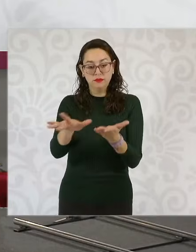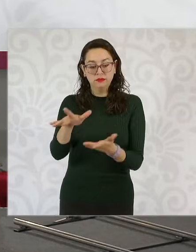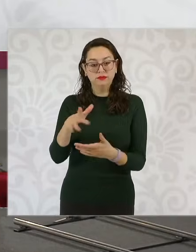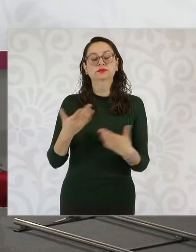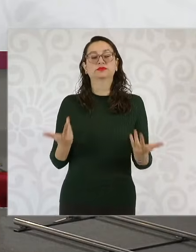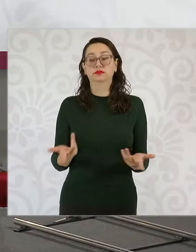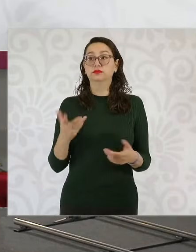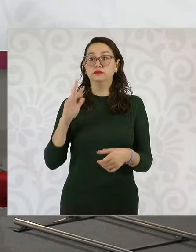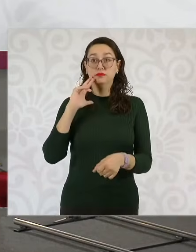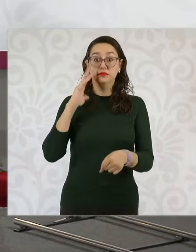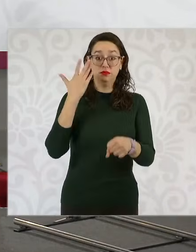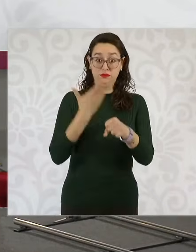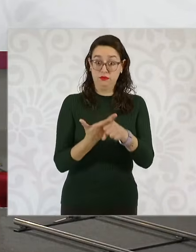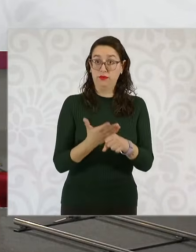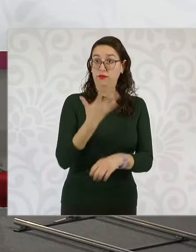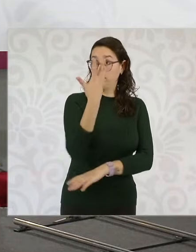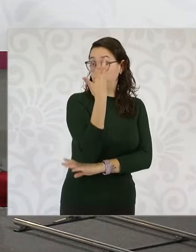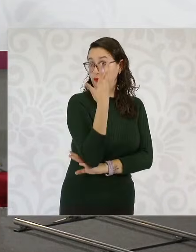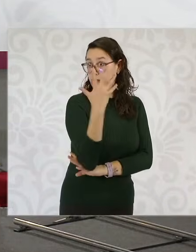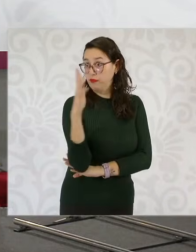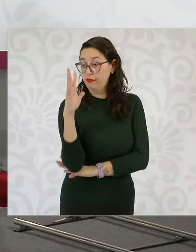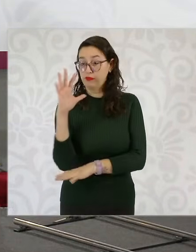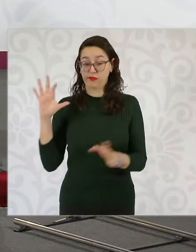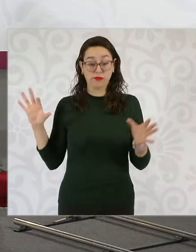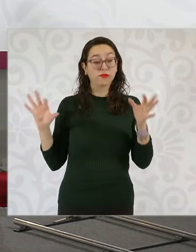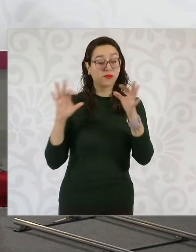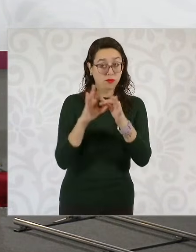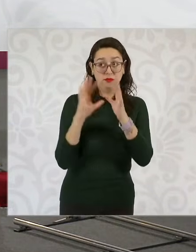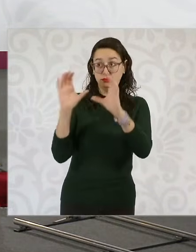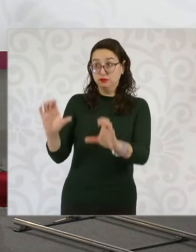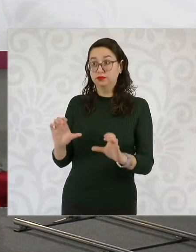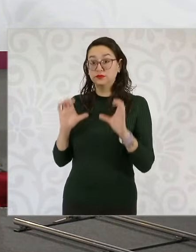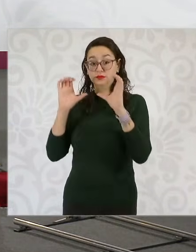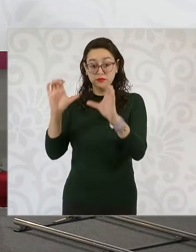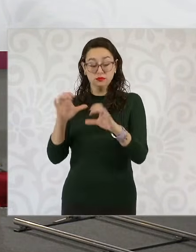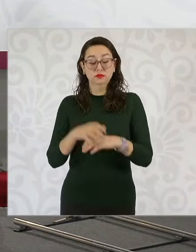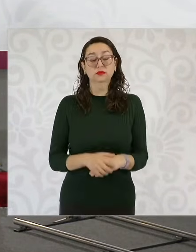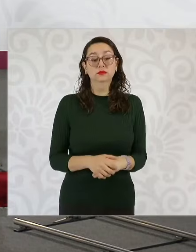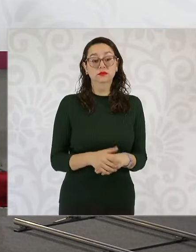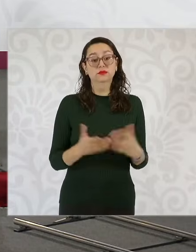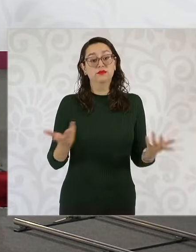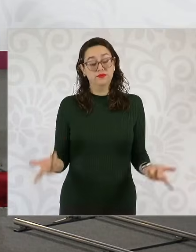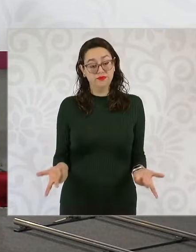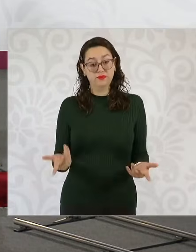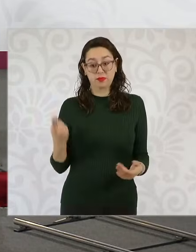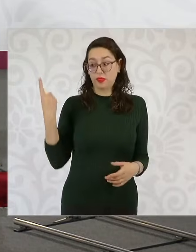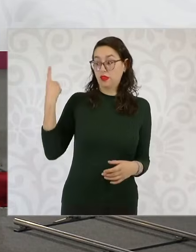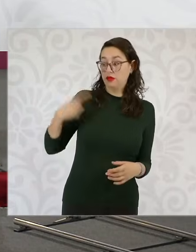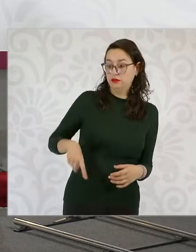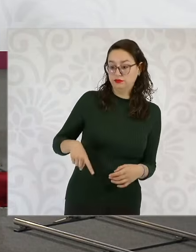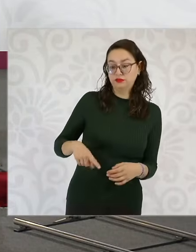cuidado del entorno natural finalmente un mandato de transición energética que es incorporar más